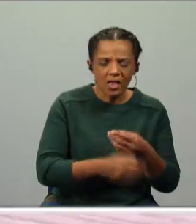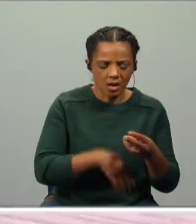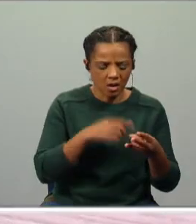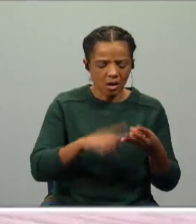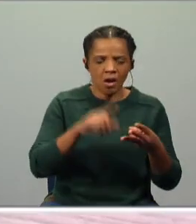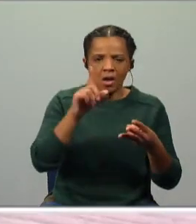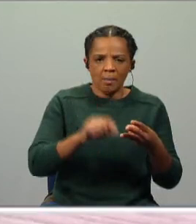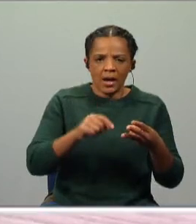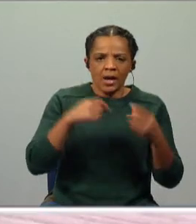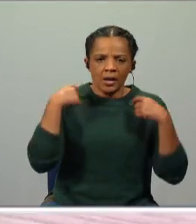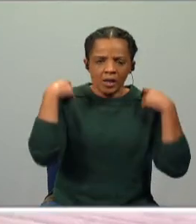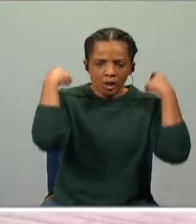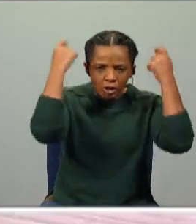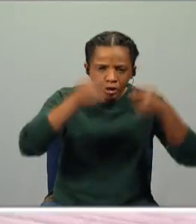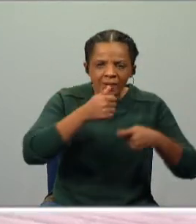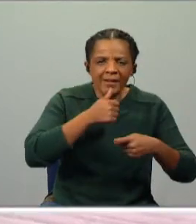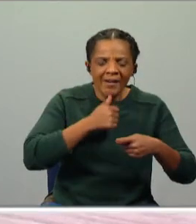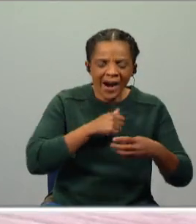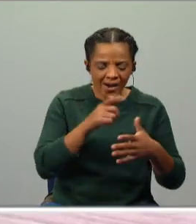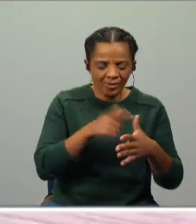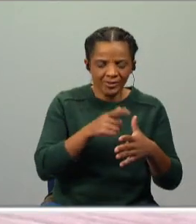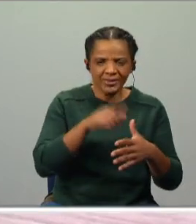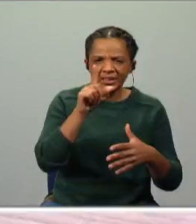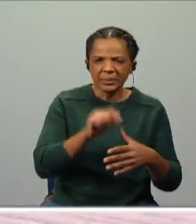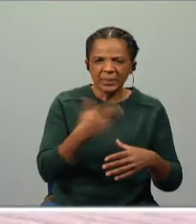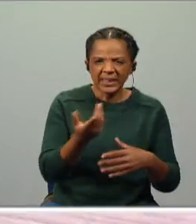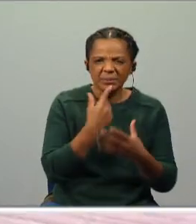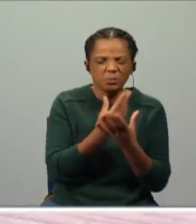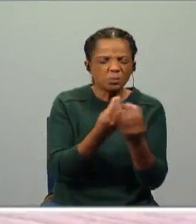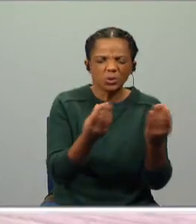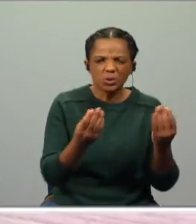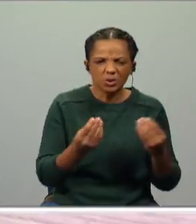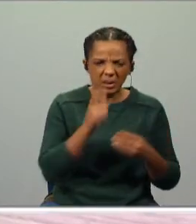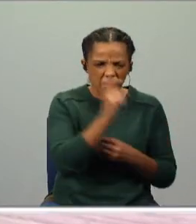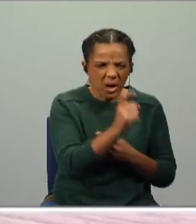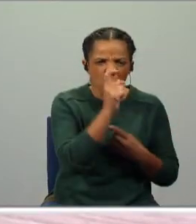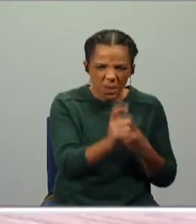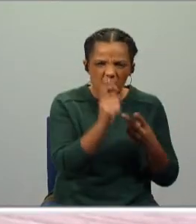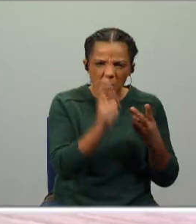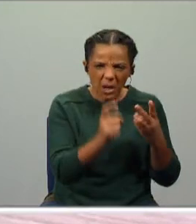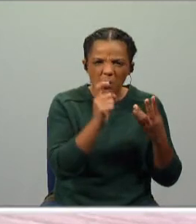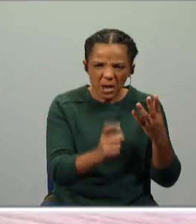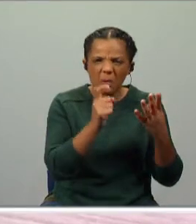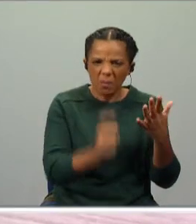mal a capi vermelho que faz mal a tanta história que nós ouvimos,